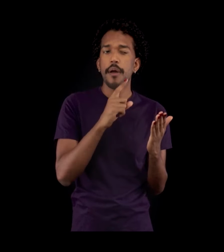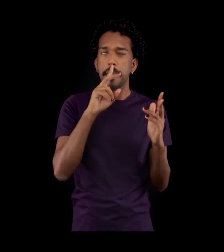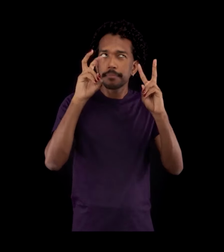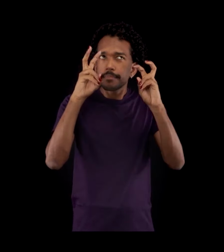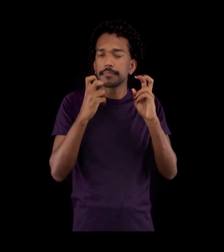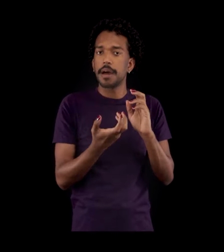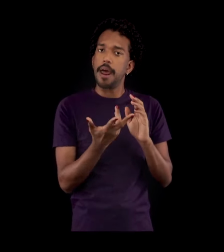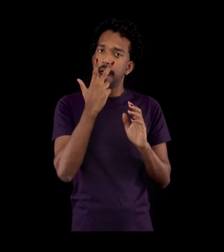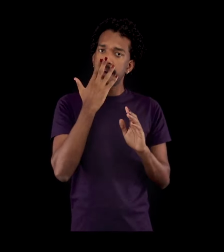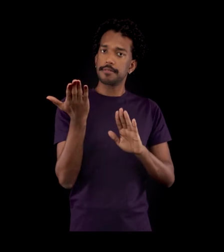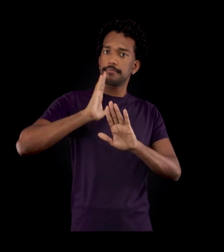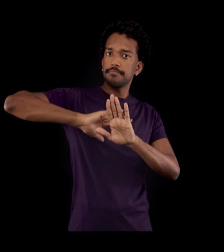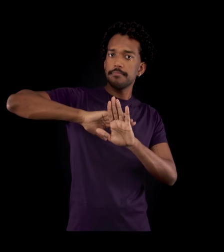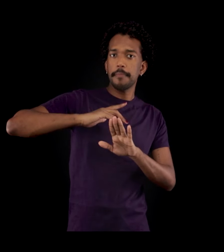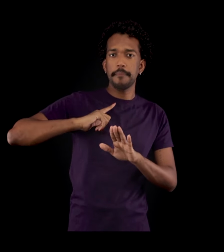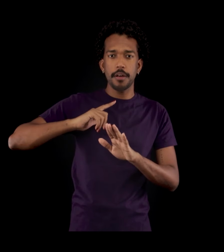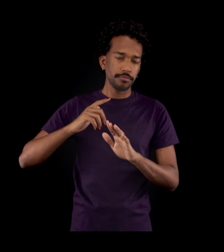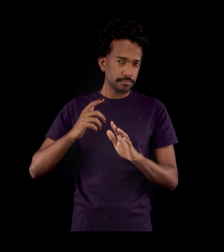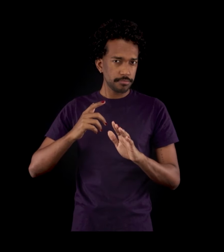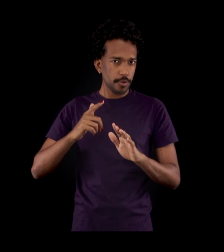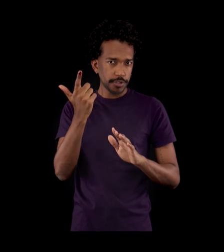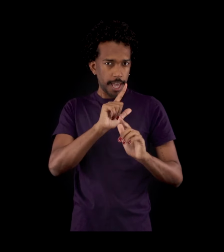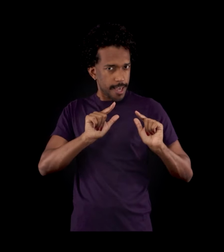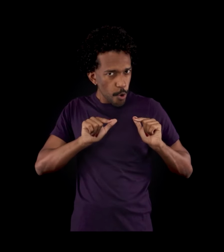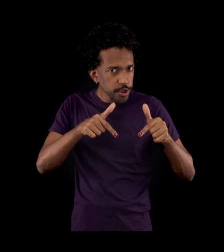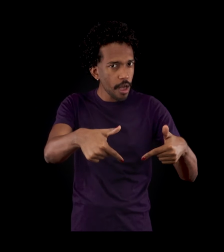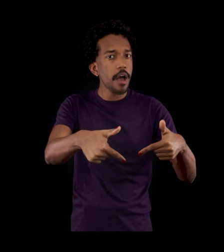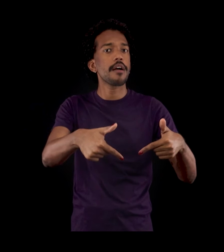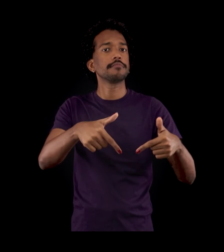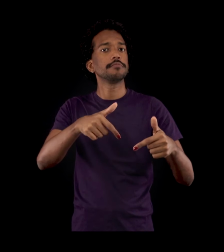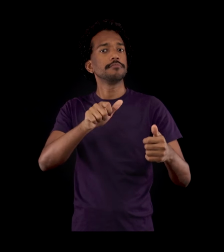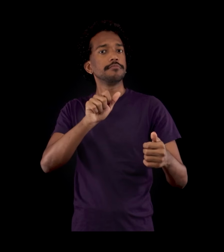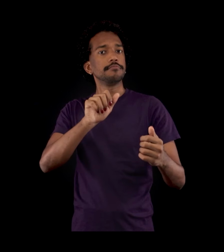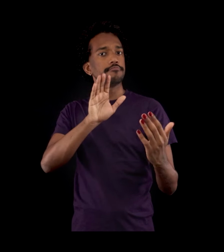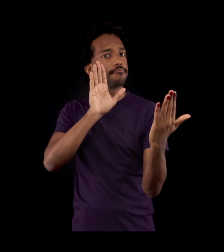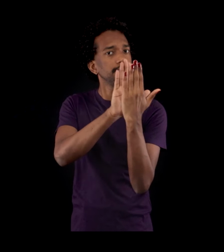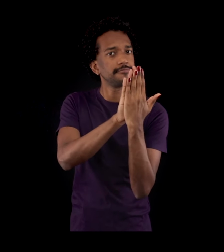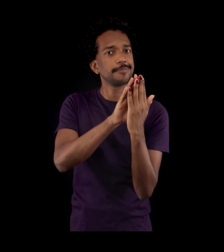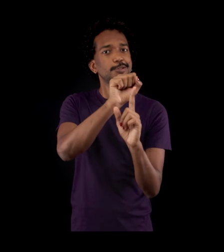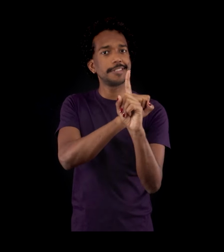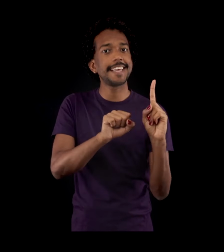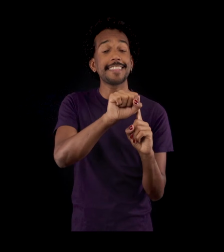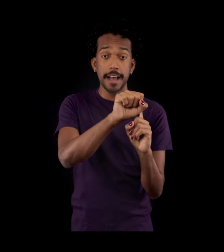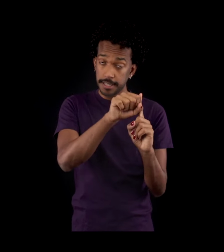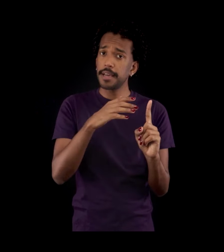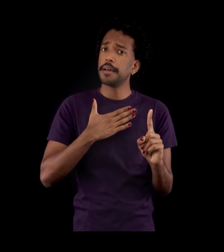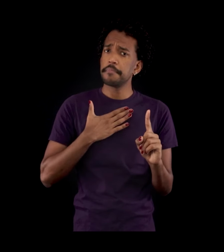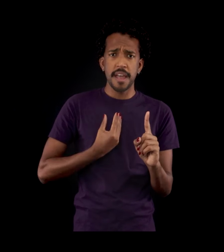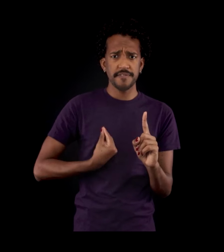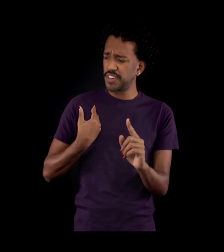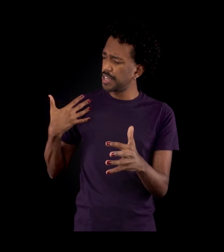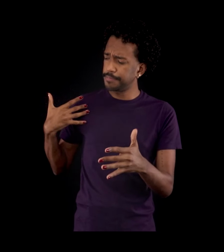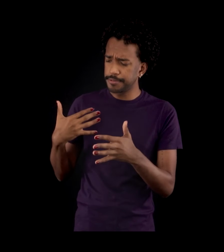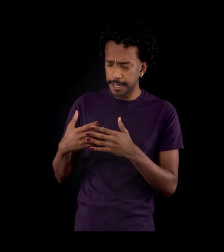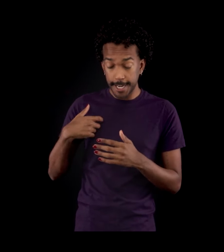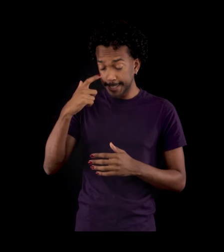a arma para eu enfrentar essa sociedade; e isso foi um dilema em toda a minha vida,